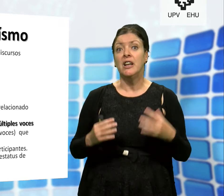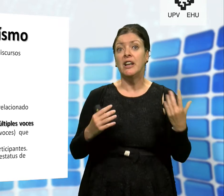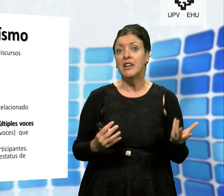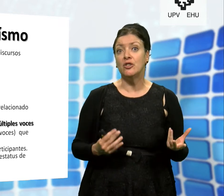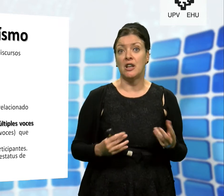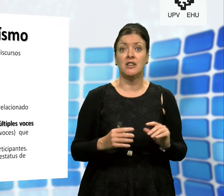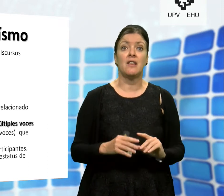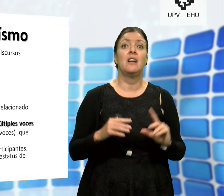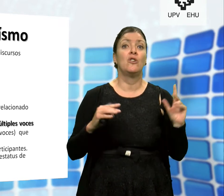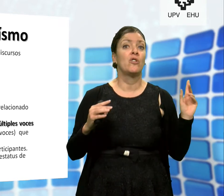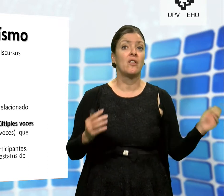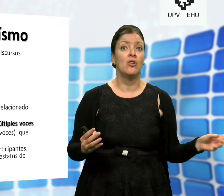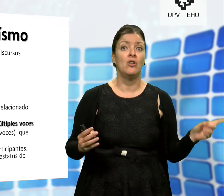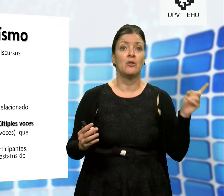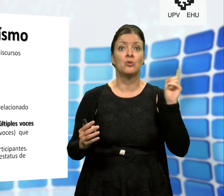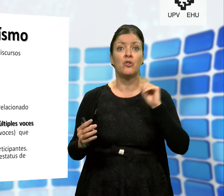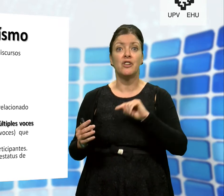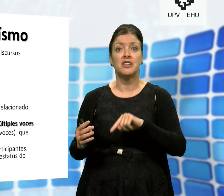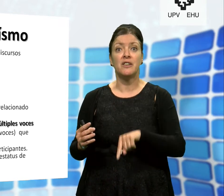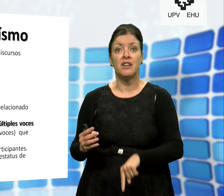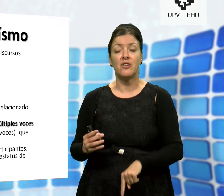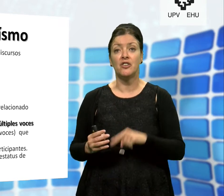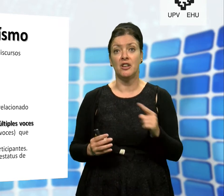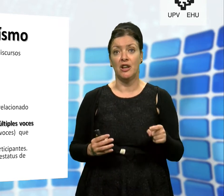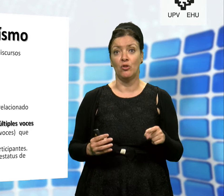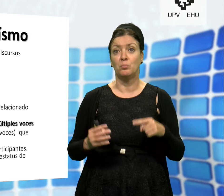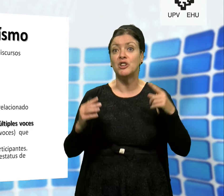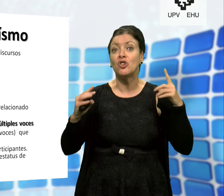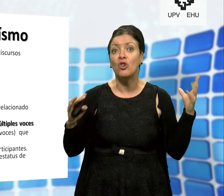En ellos se rechaza la negociación, la construcción de significación y el diálogo, pues solo